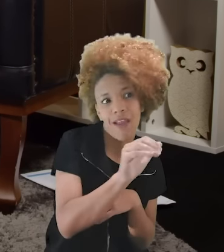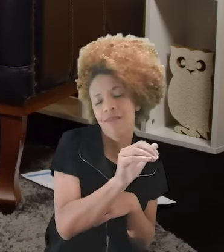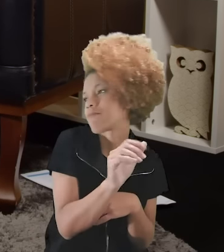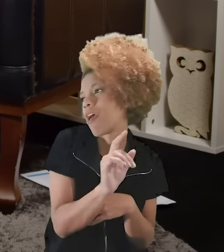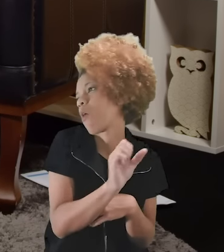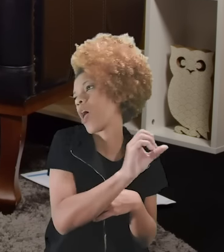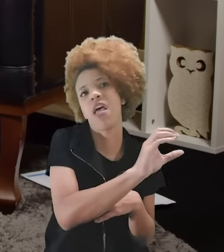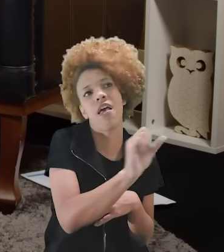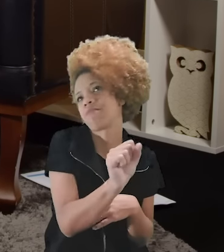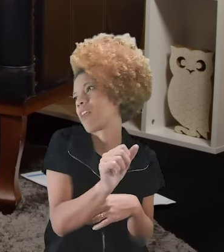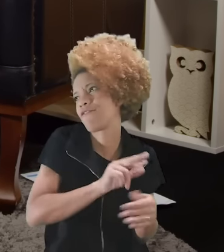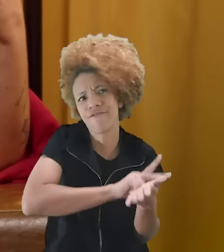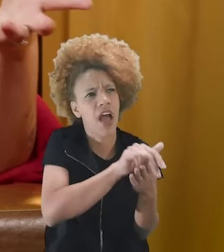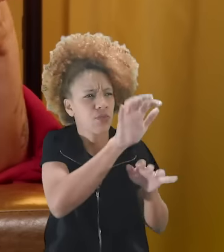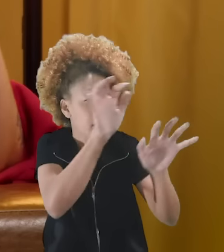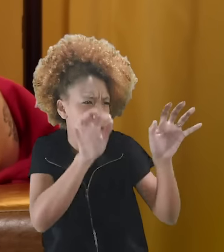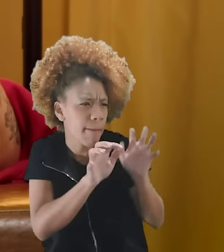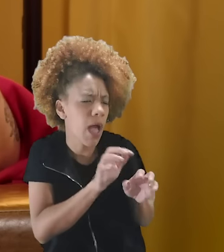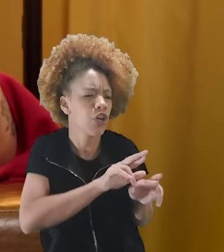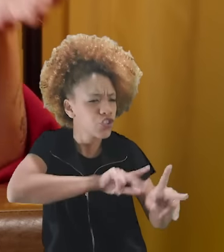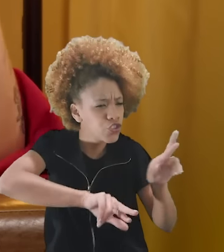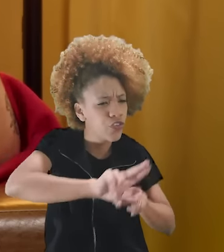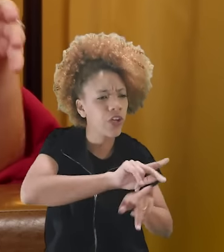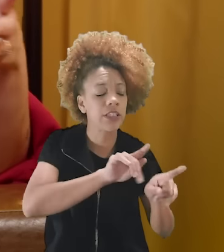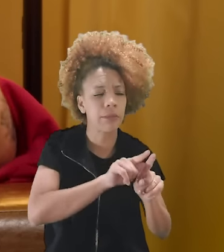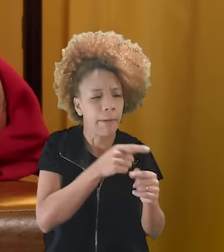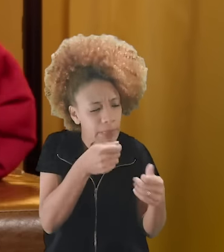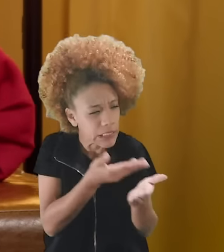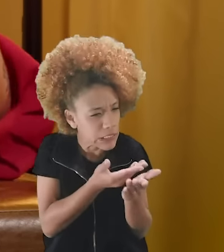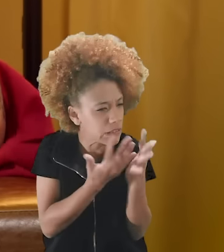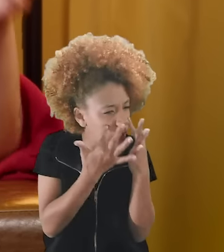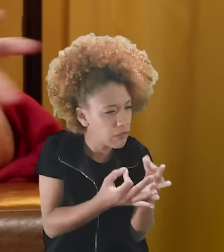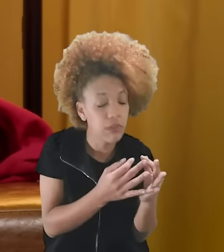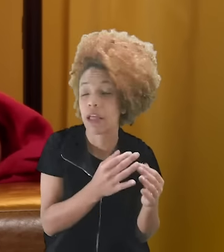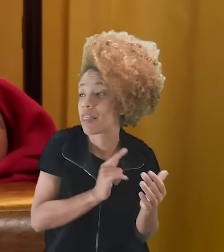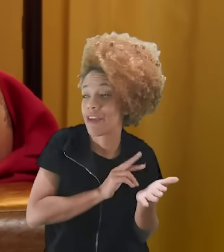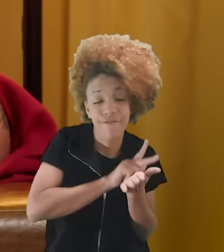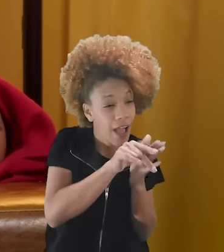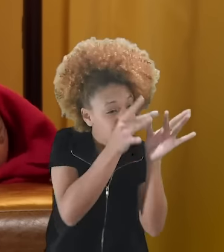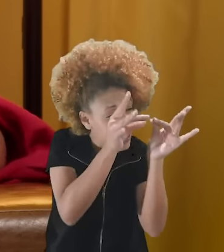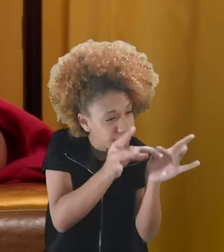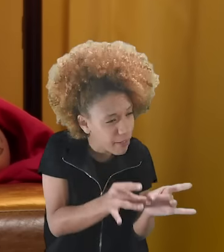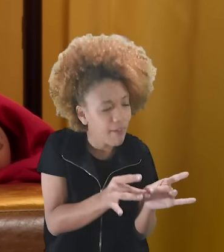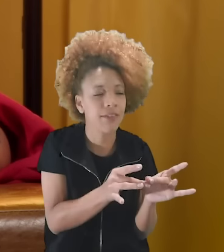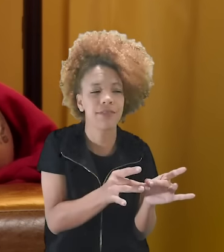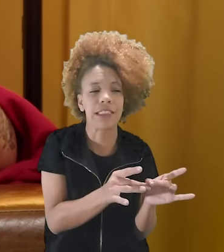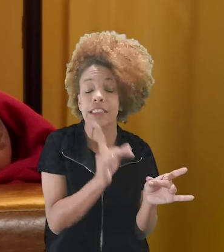você tem diversos mapas em partidas né então você vai jogar em cenários diferentes que é uma coisa você tem que estudar tem que estar atento também então são mais micr detalhes que torna um pouco